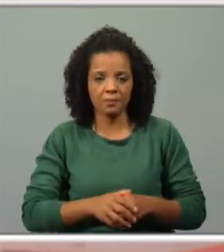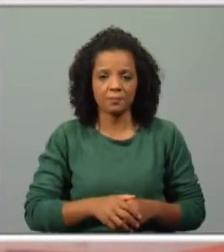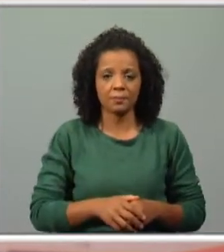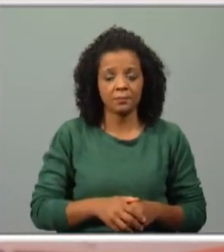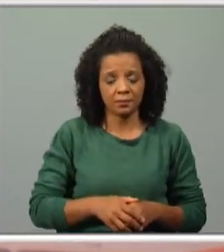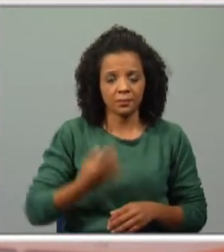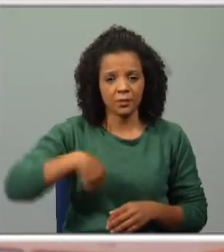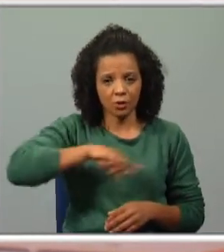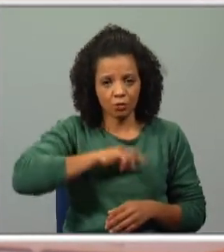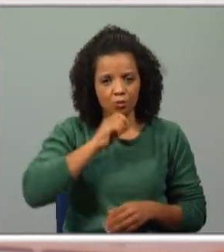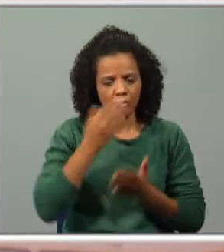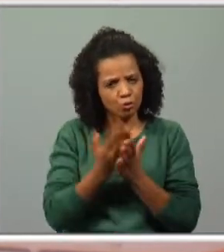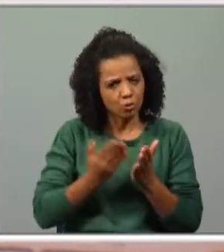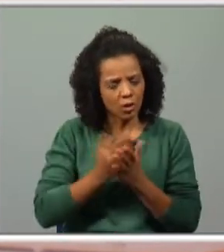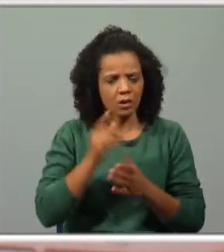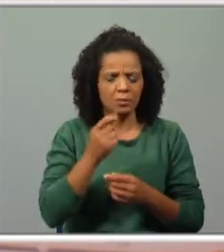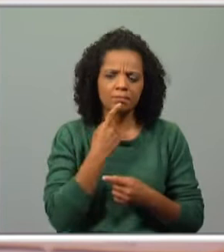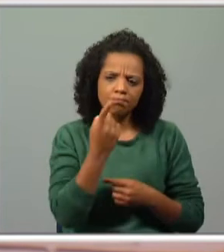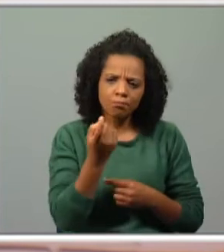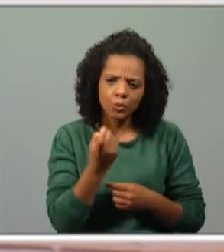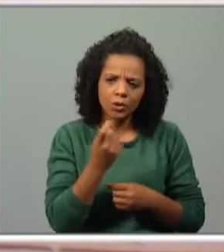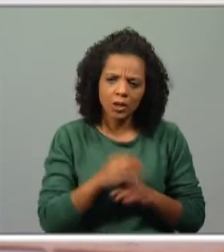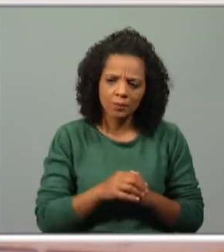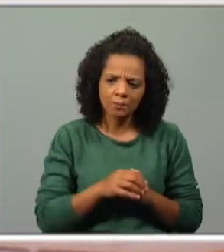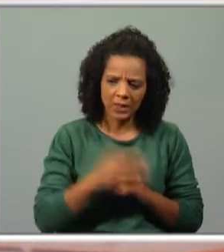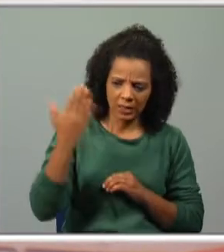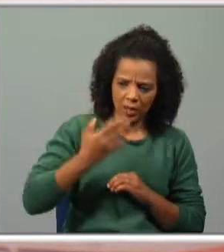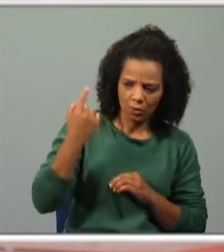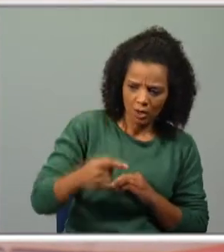analisar que podemos questionar se ela teria esse direito ou não e que portanto 分析我們可以質疑是否是否擁有該權利，因此